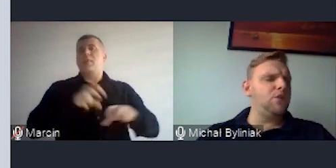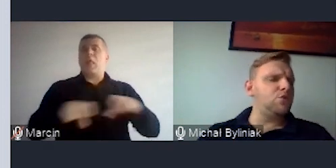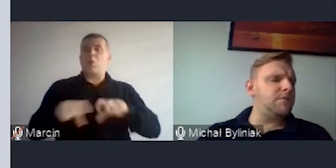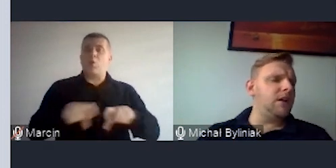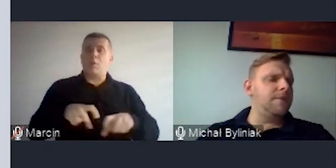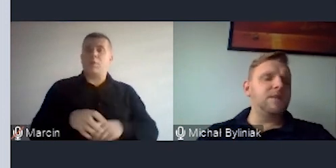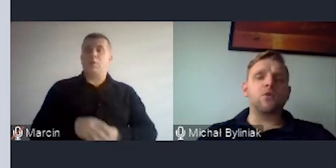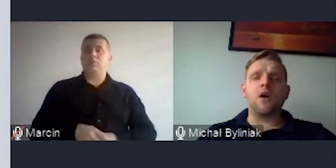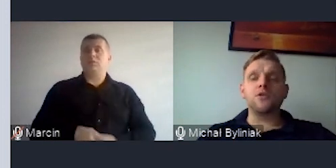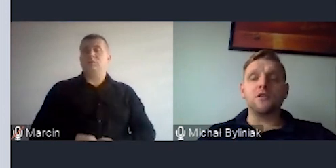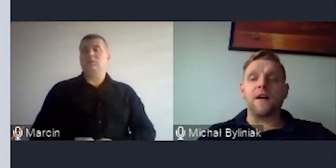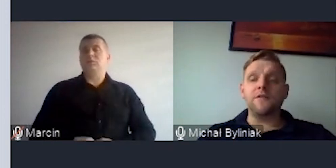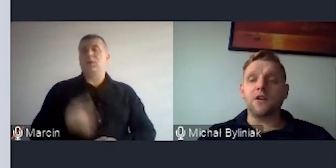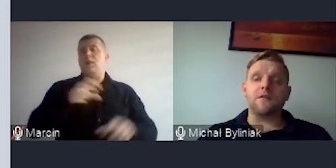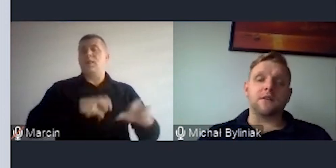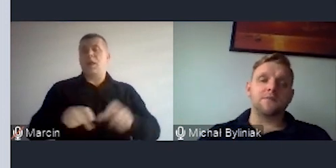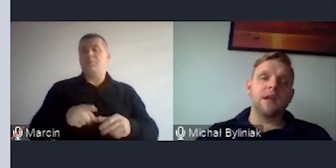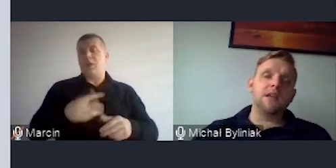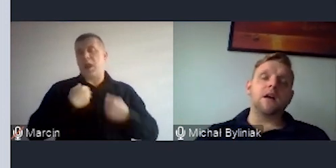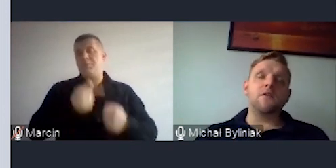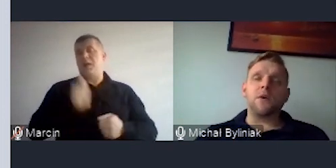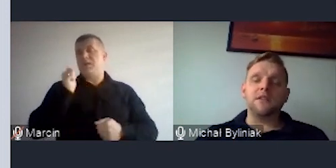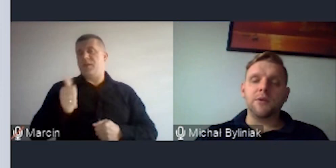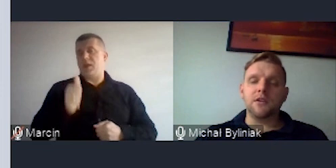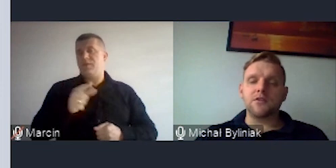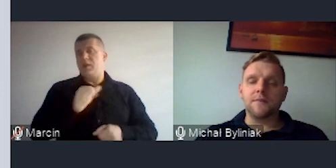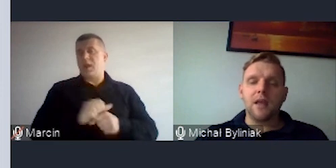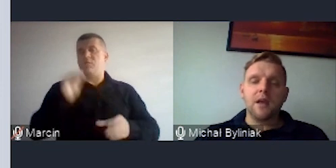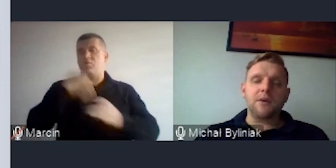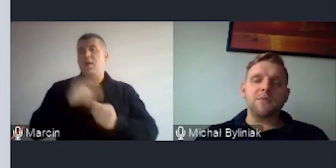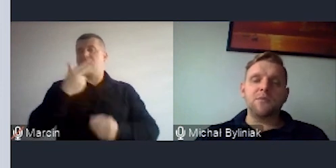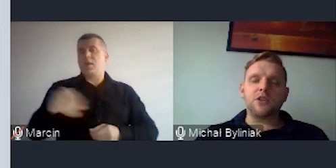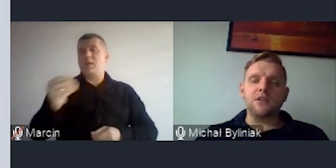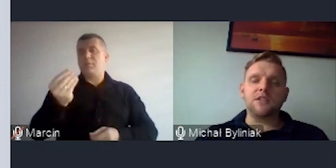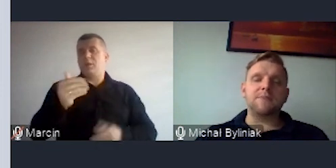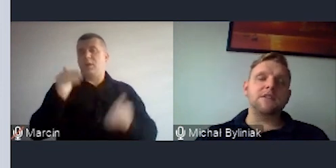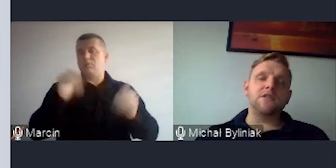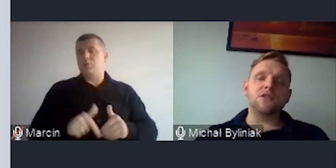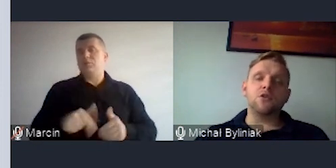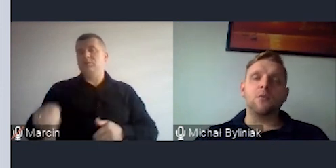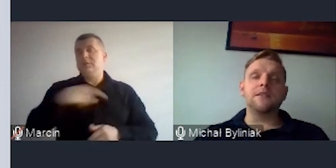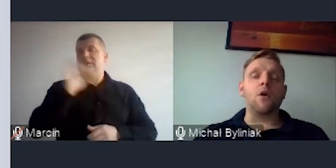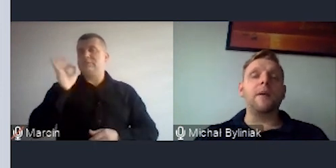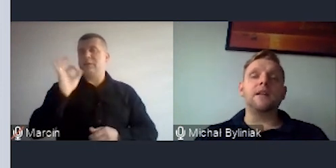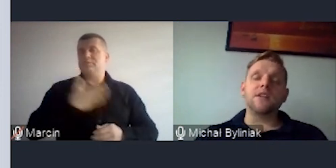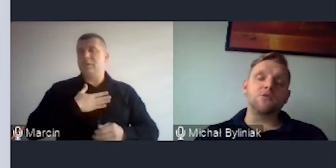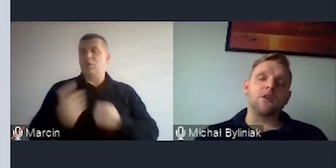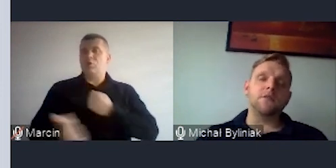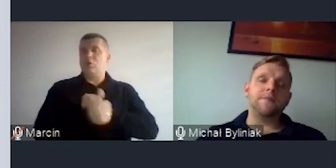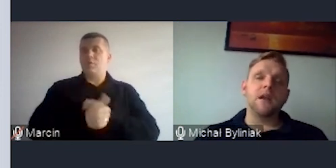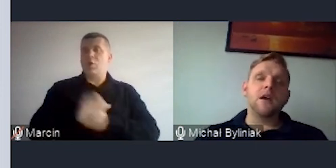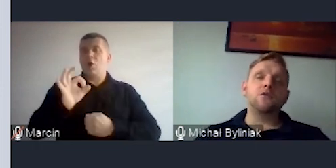I tu, żeby nieruchomość kwalifikować jako wkład niepieniężny, będziemy musieli mieć specyficzny dokument – operat szacunkowy,